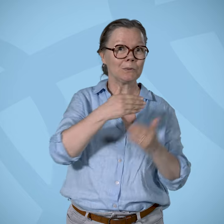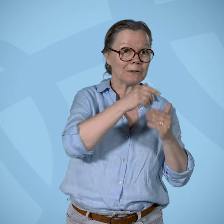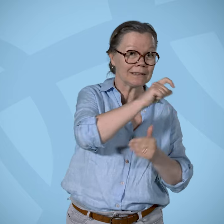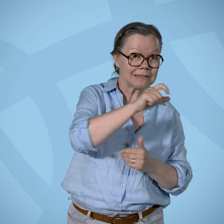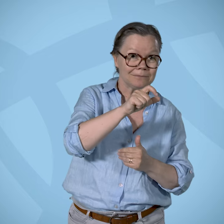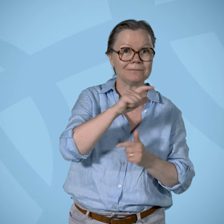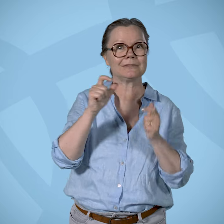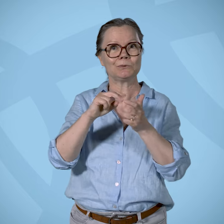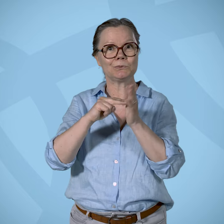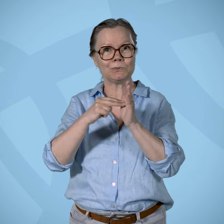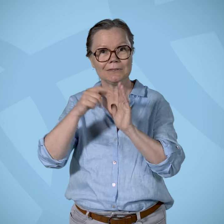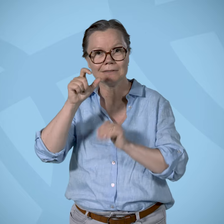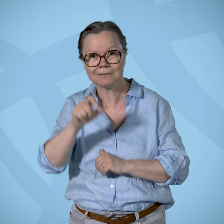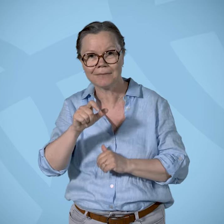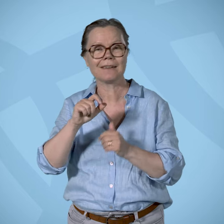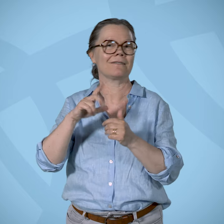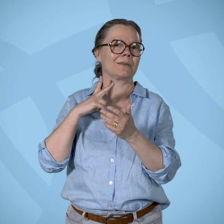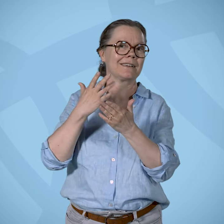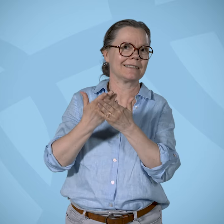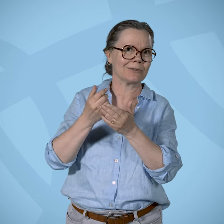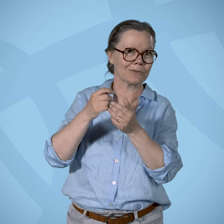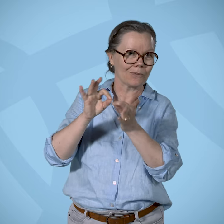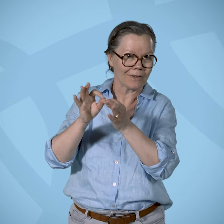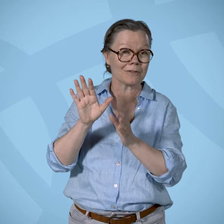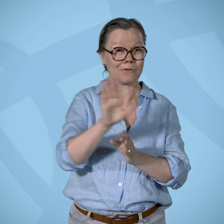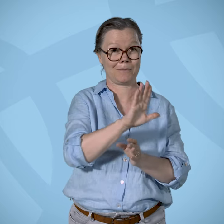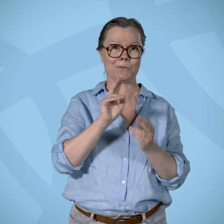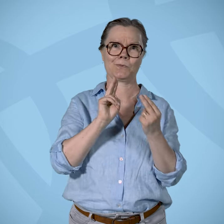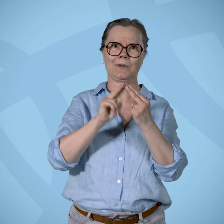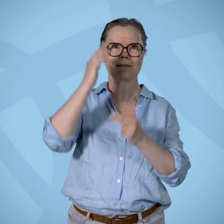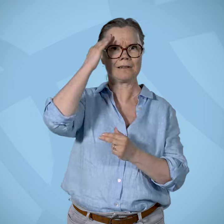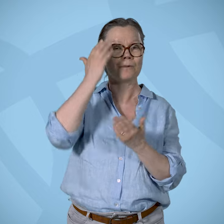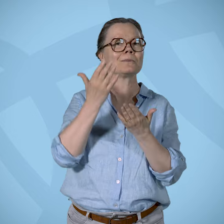Aluetyöntekijöiden, järjestösuunnittelijan ja vapaaehtoistoiminnan koordinaattorin yhteystiedot -